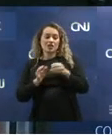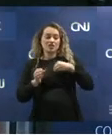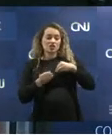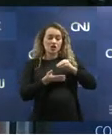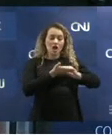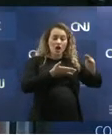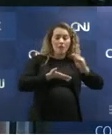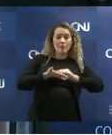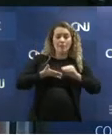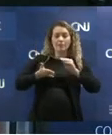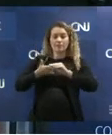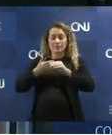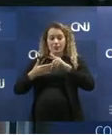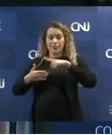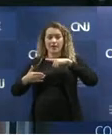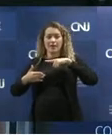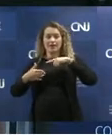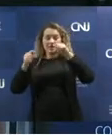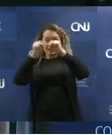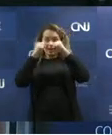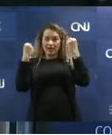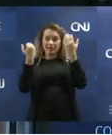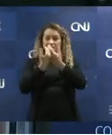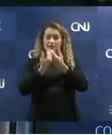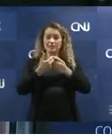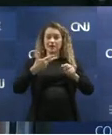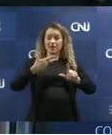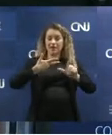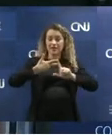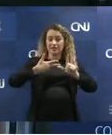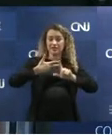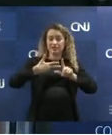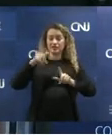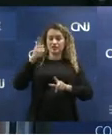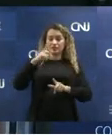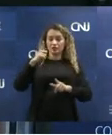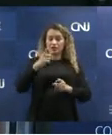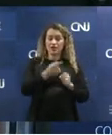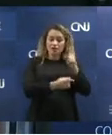do Estado de Goiás, em que tudo aponta para a criação de novas vagas naquele tribunal.